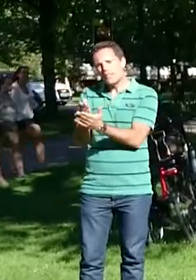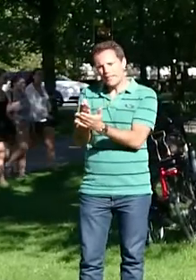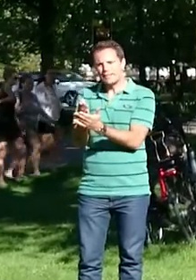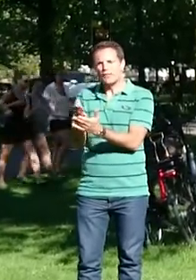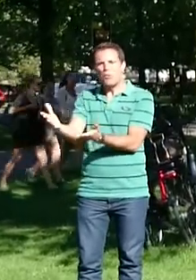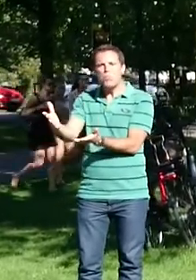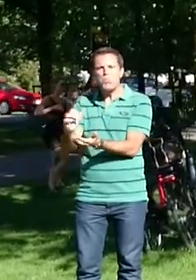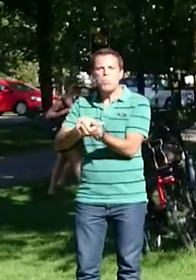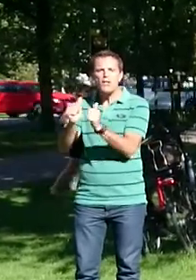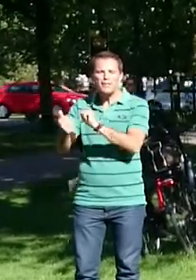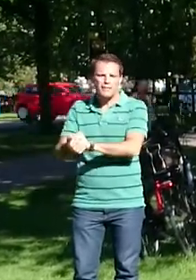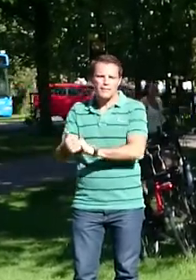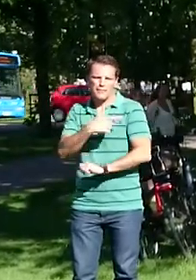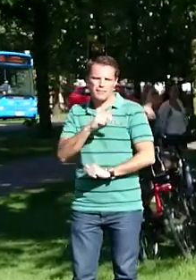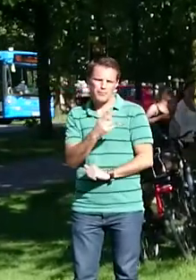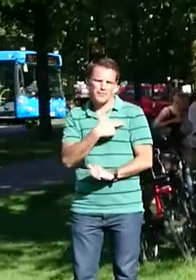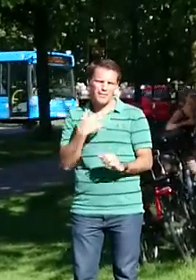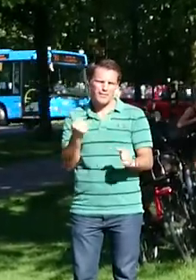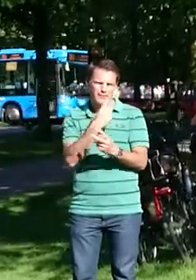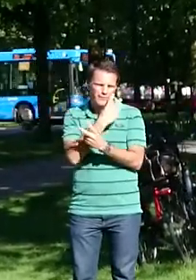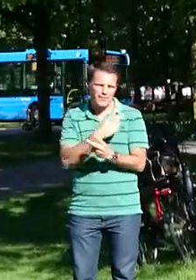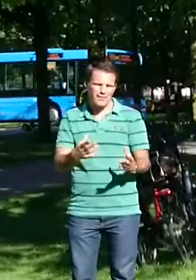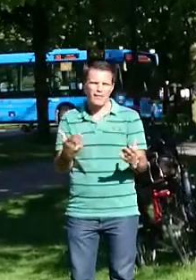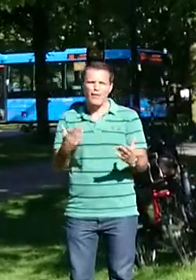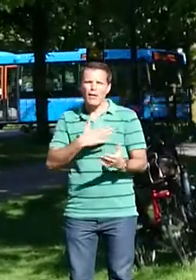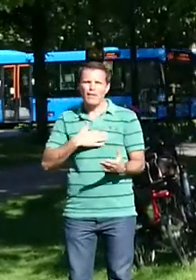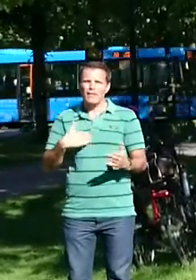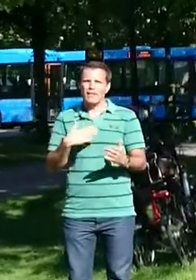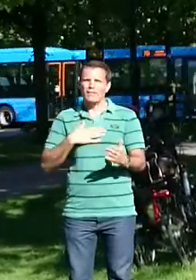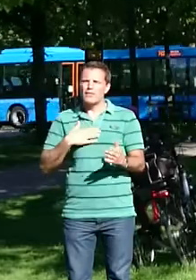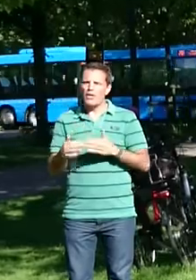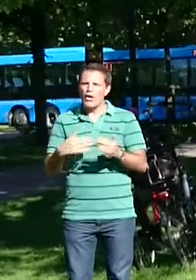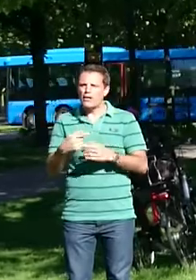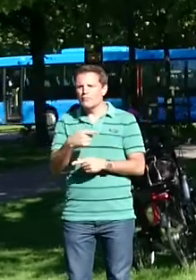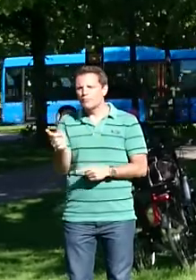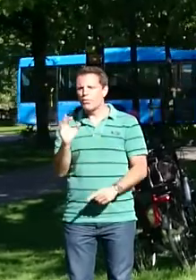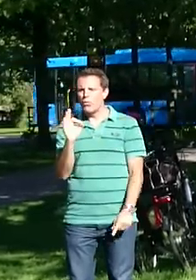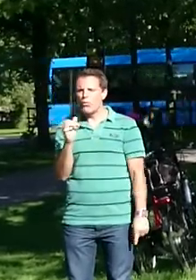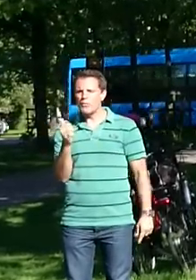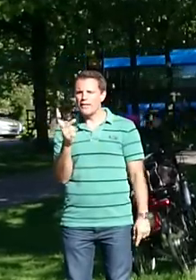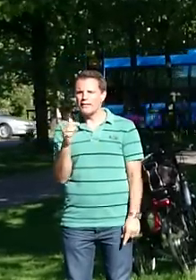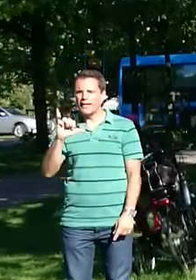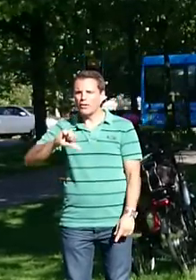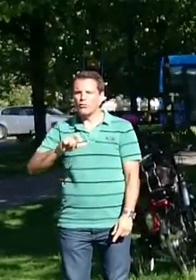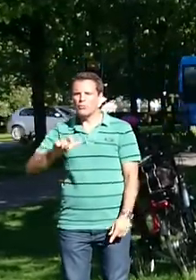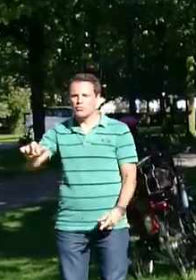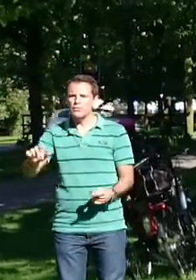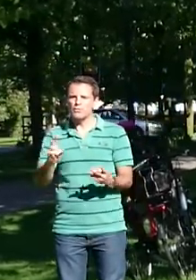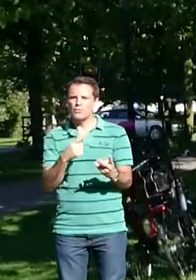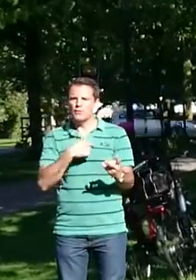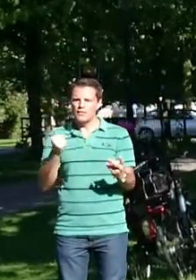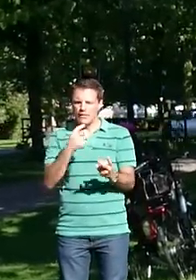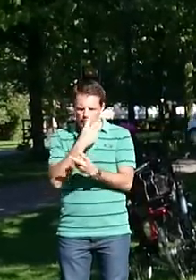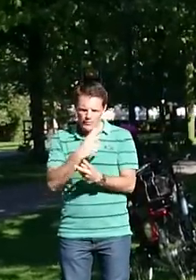Det är nu vi ska visa vad vi vill göra för HBTQ-personer där ute. Det är nu vi ska visa vad vi vill göra nere i EU.